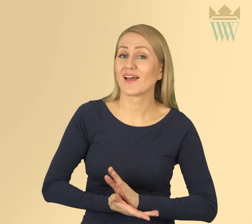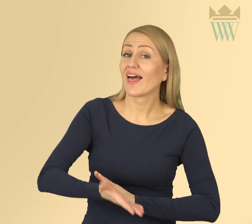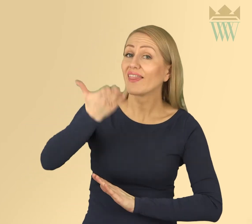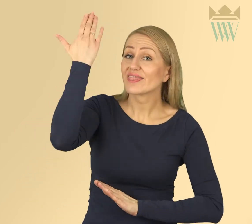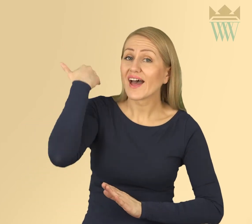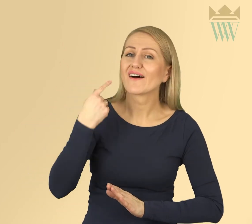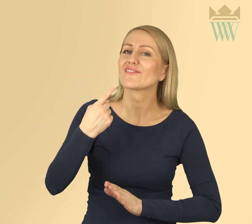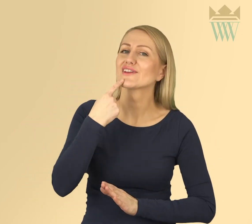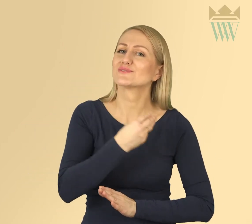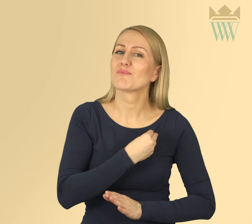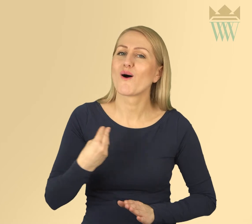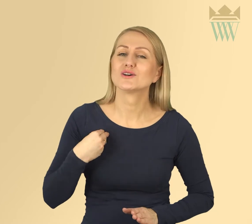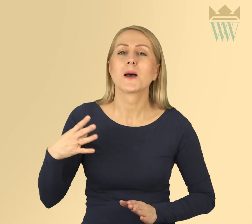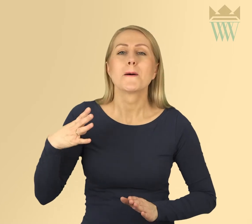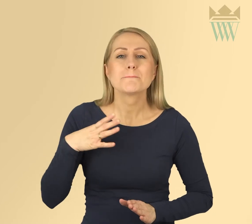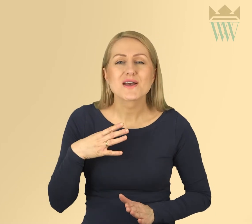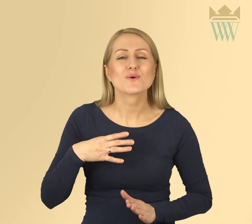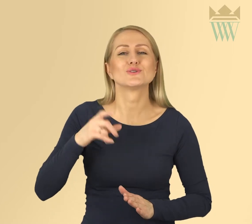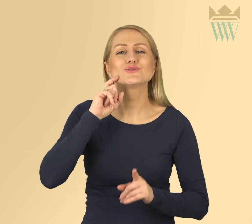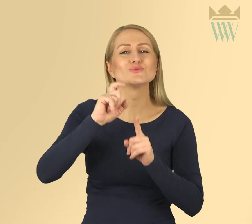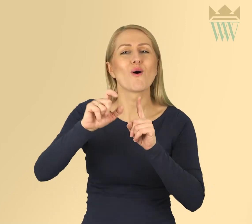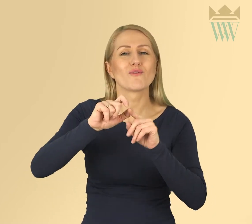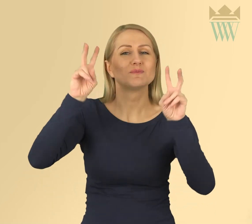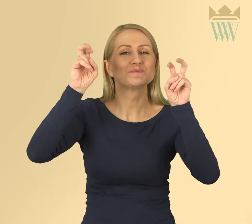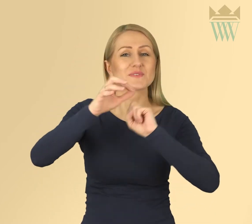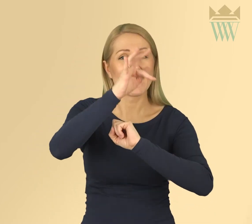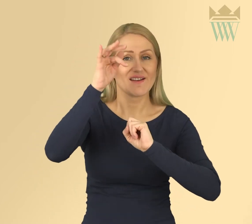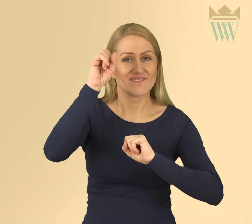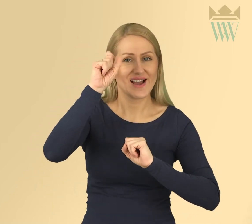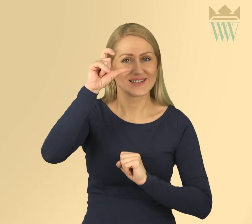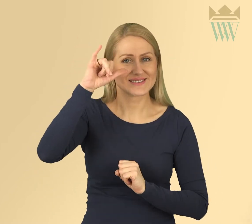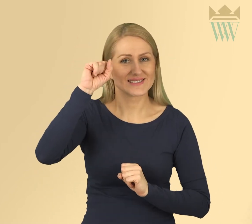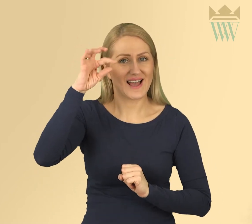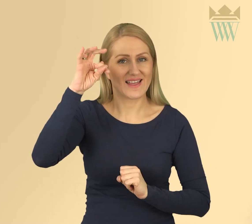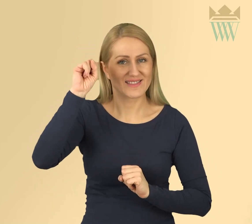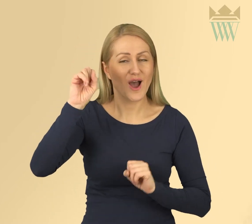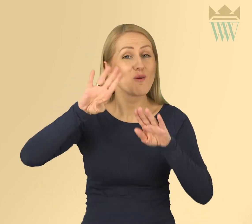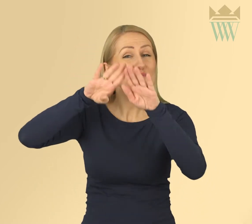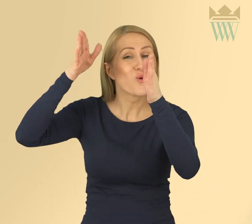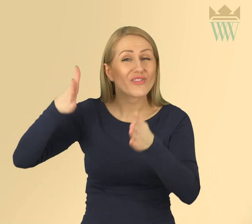W dawnym języku polskim istniało określenie facjata budynku.